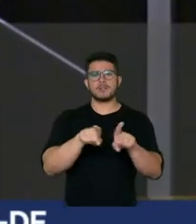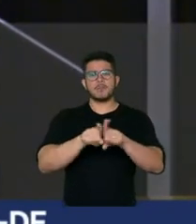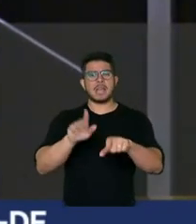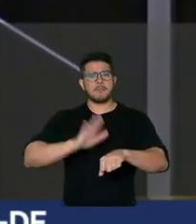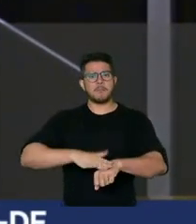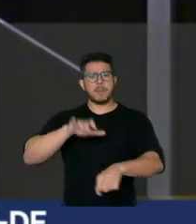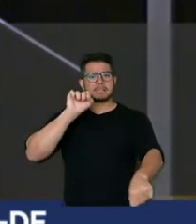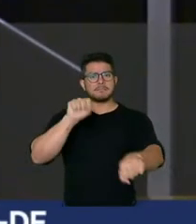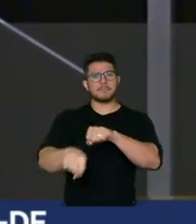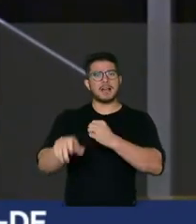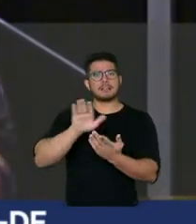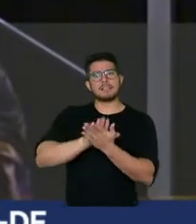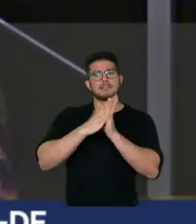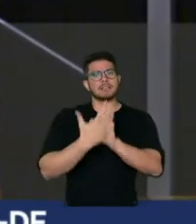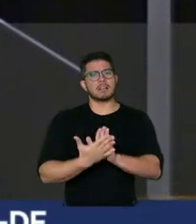QUE MAIS MATA A POPULAÇÃO TRANS, É ESTAS ESTATÍSTICAS